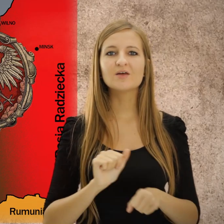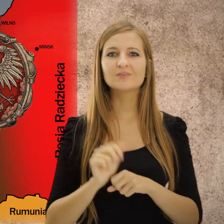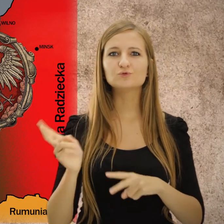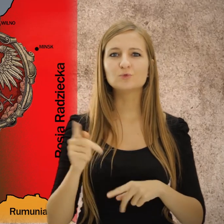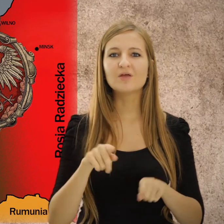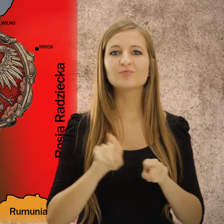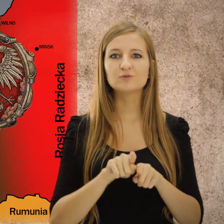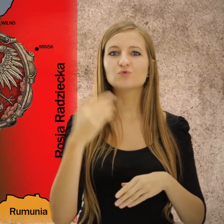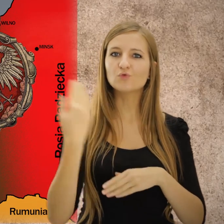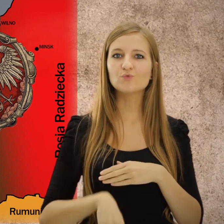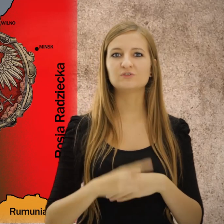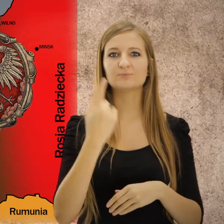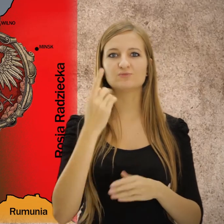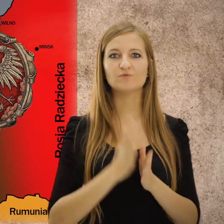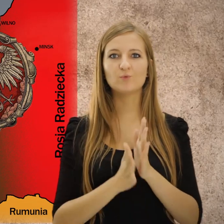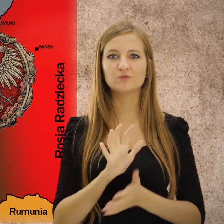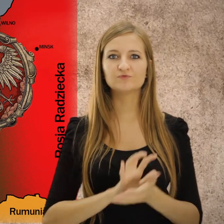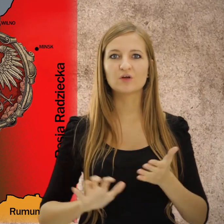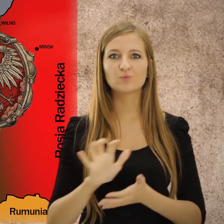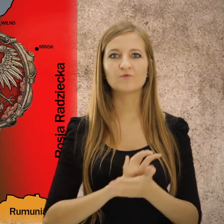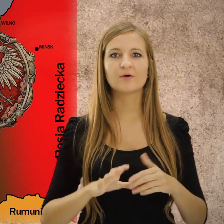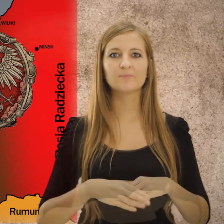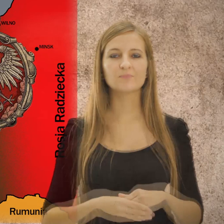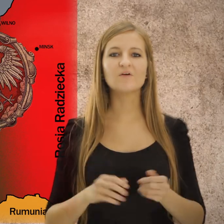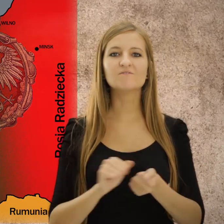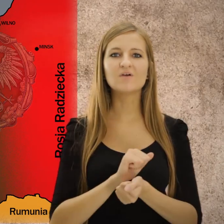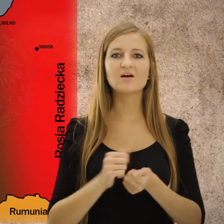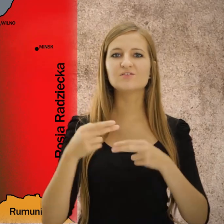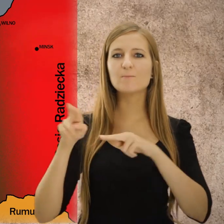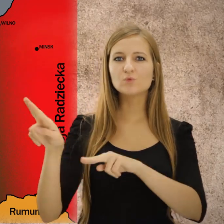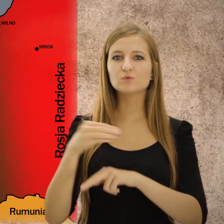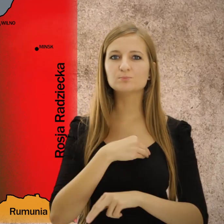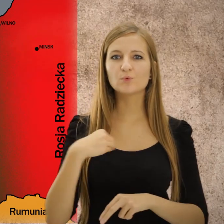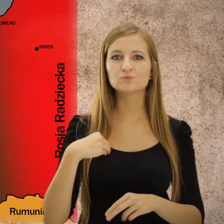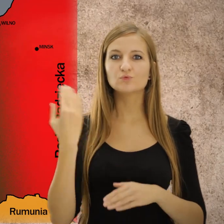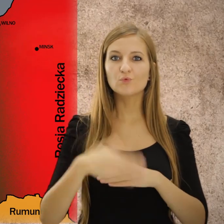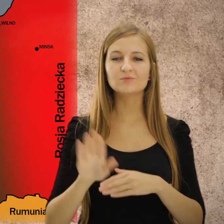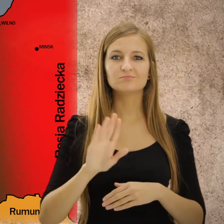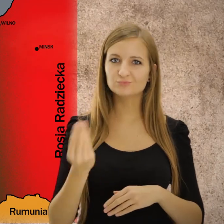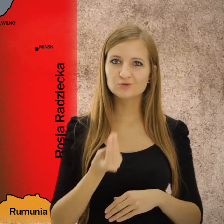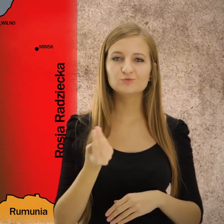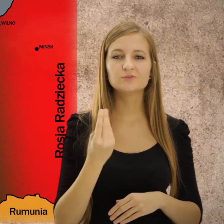Był to też dzień zakończenia I Wojny Światowej. Ale nie był to jeszcze koniec walki o niepodległą Polskę.